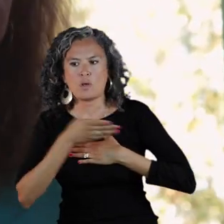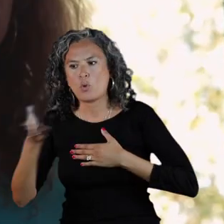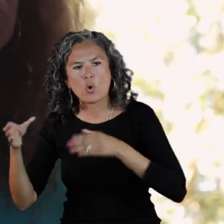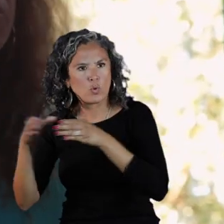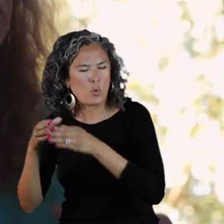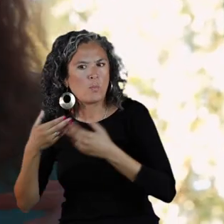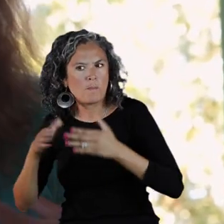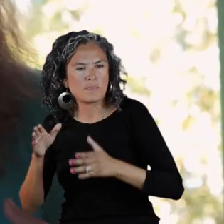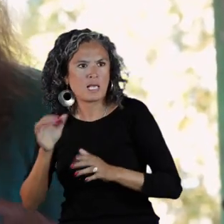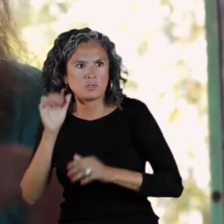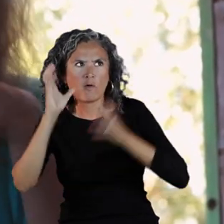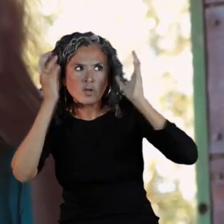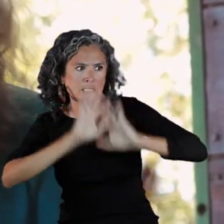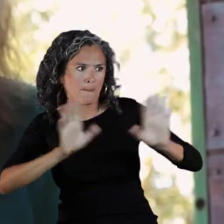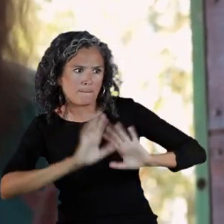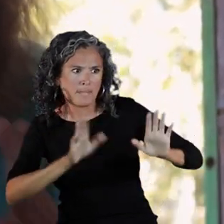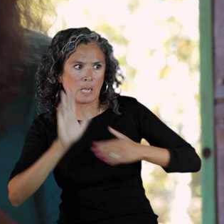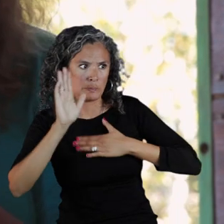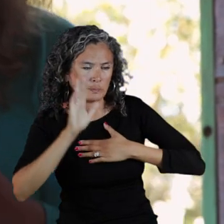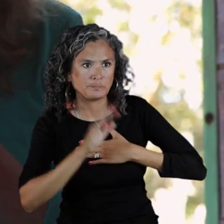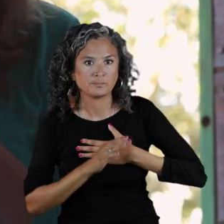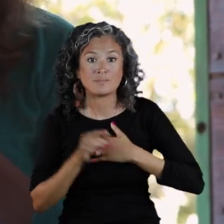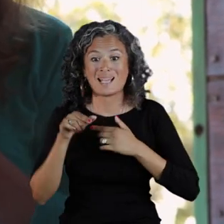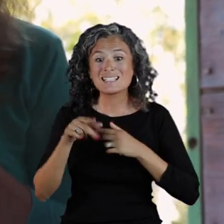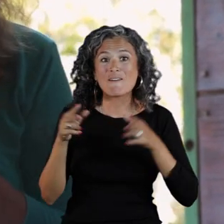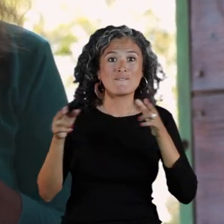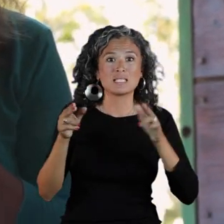grupo de ayuda. Su objetivo es escapar a la idea de ruptura.